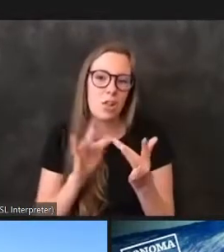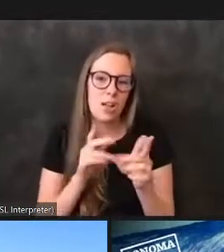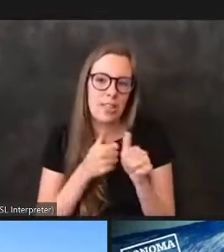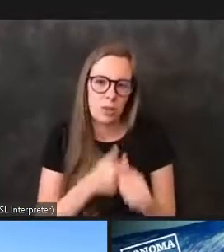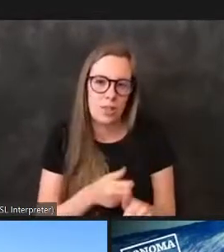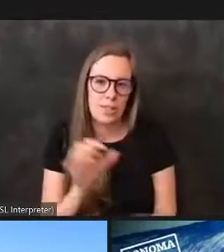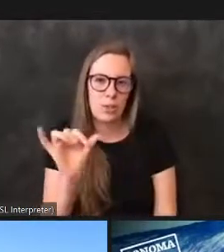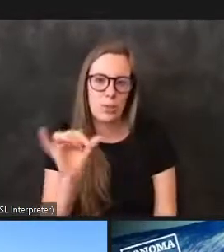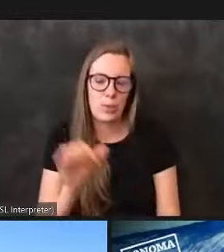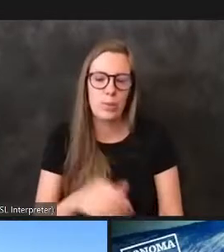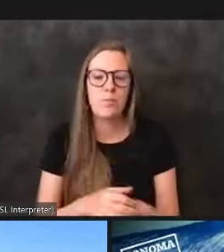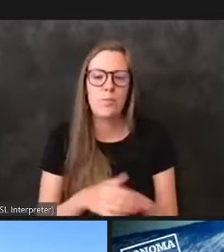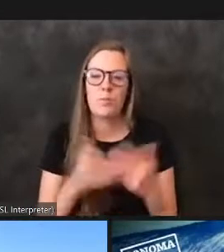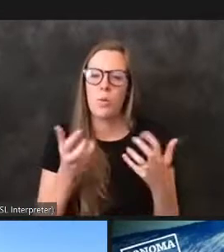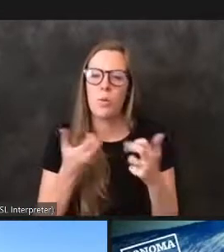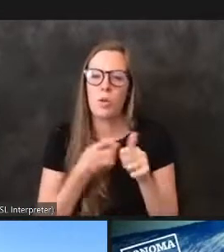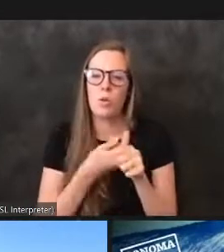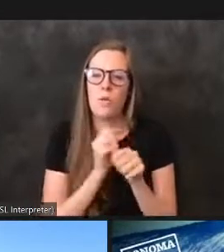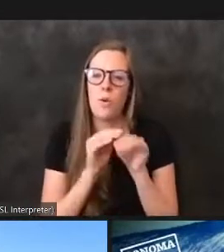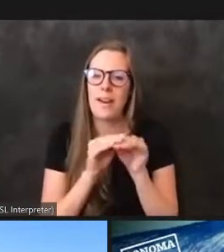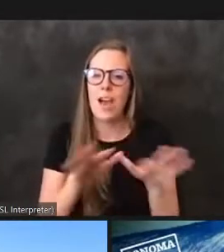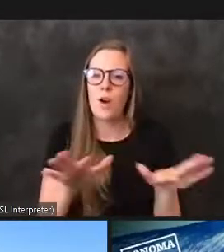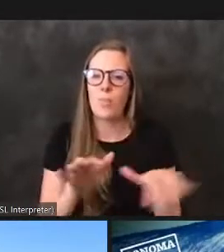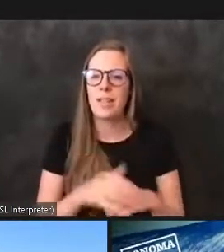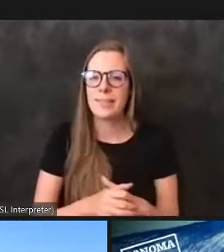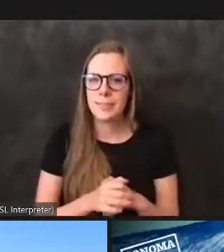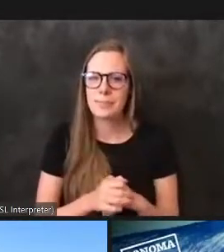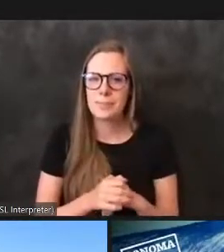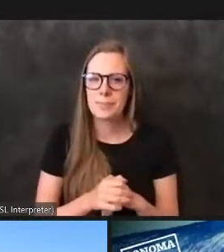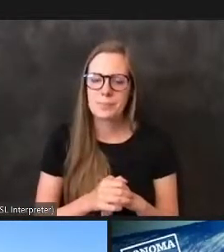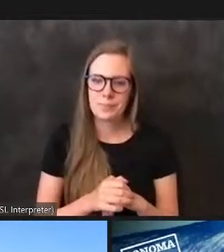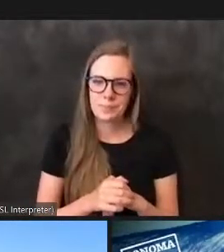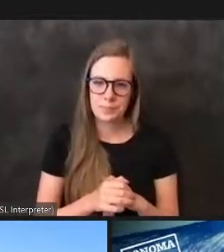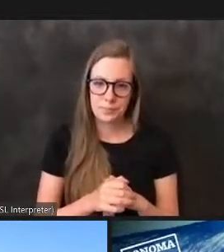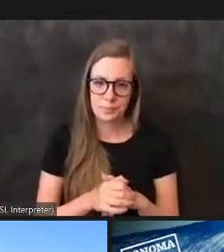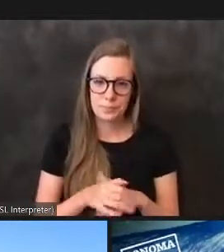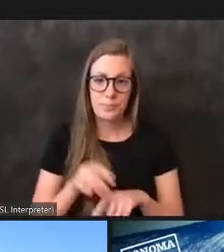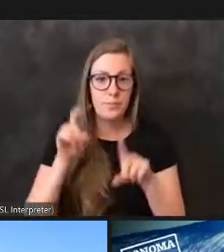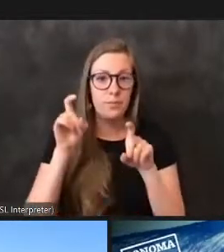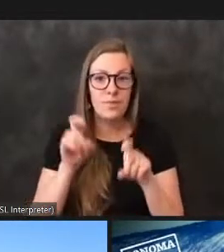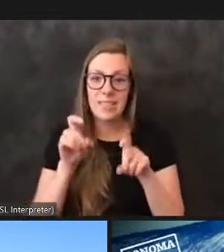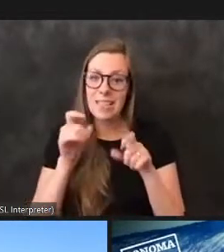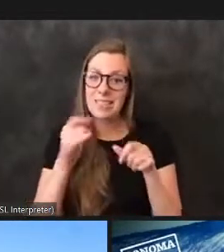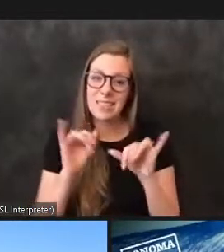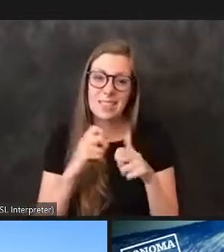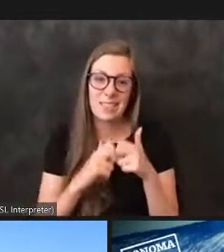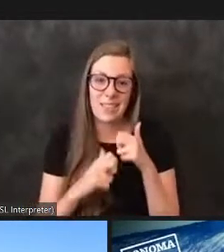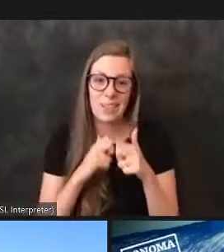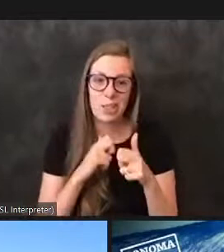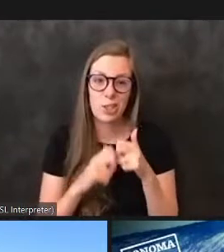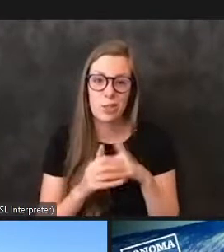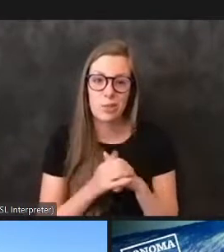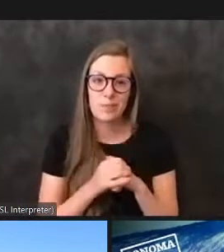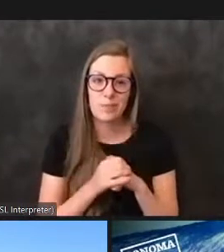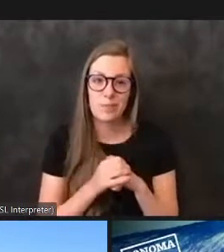y que se hagan cuarentenas y hacer pruebas y operar de nosotros de igual manera. Finalmente quiero en verdadhacer pruebas.